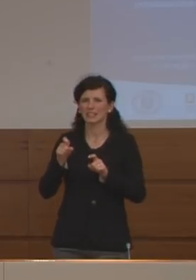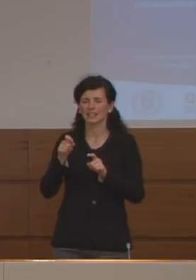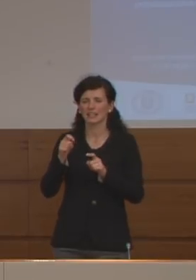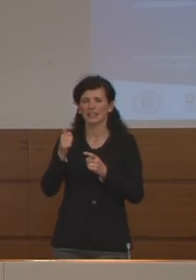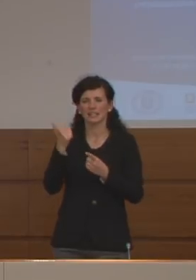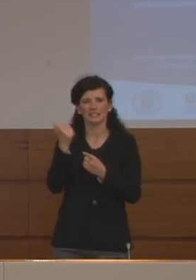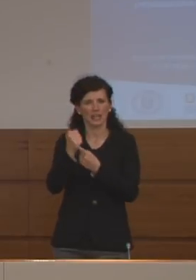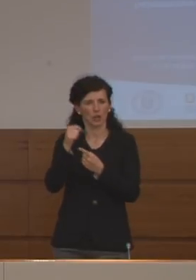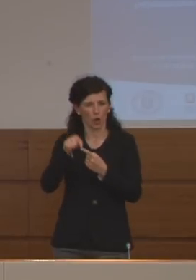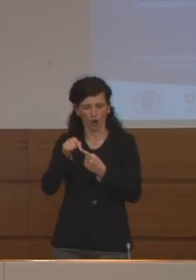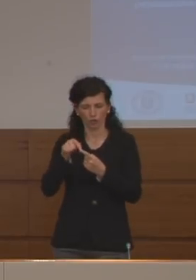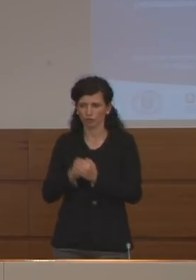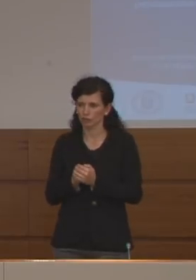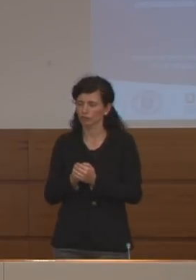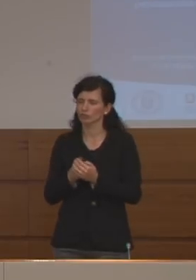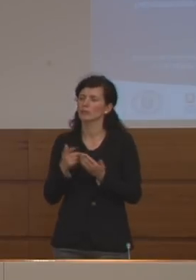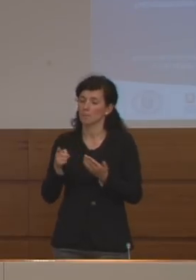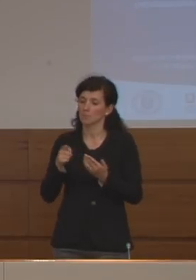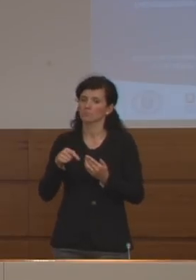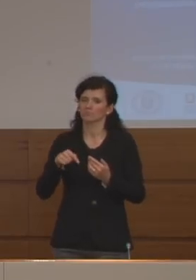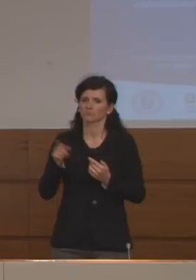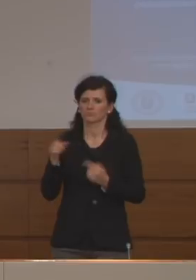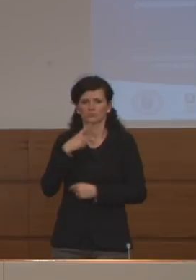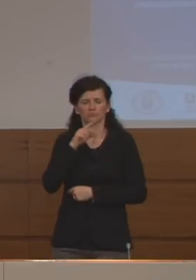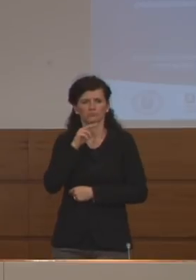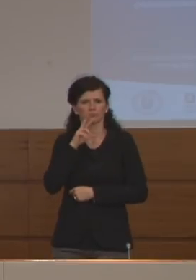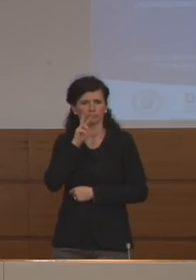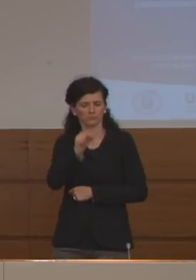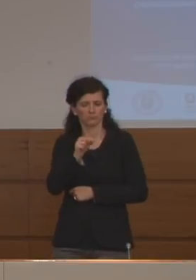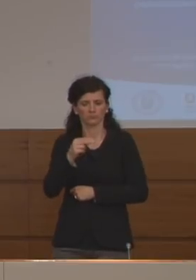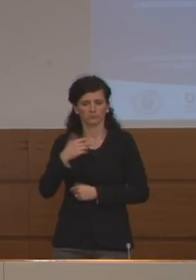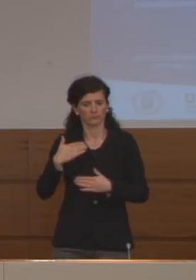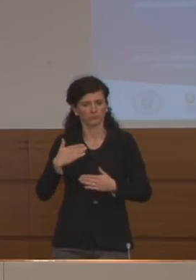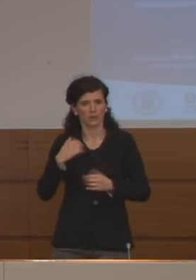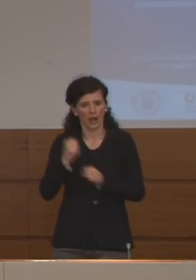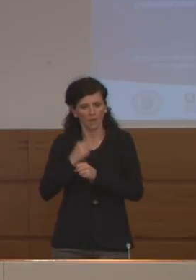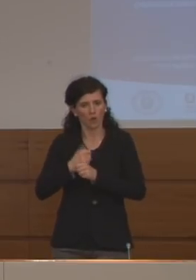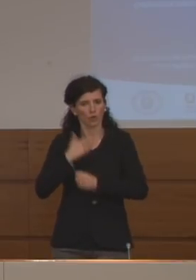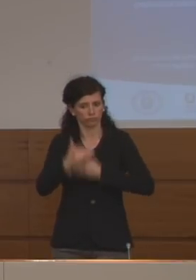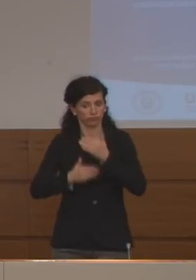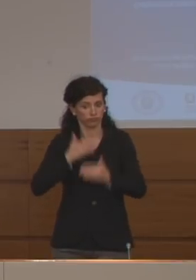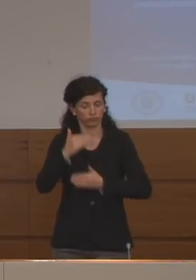fatti passi ulteriori in avanti, ma il 3 aprile, cito le sue stesse parole,